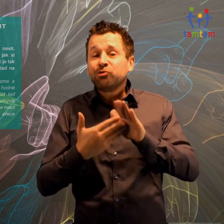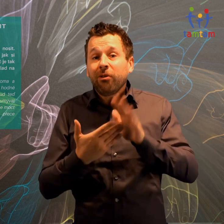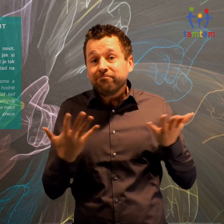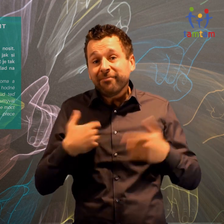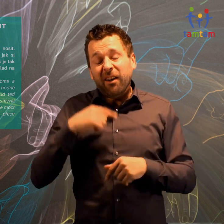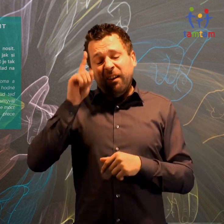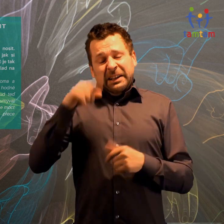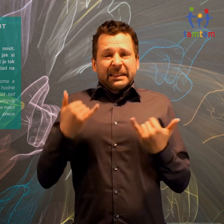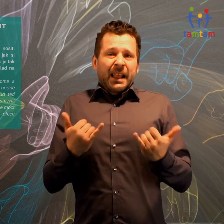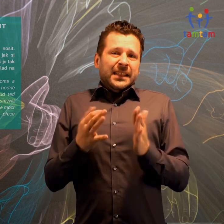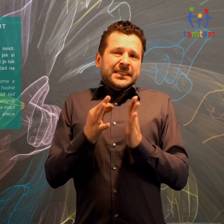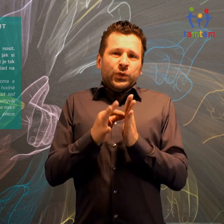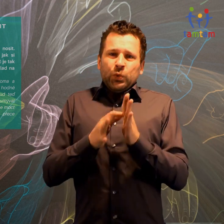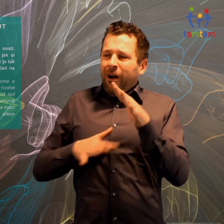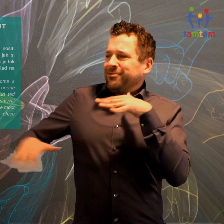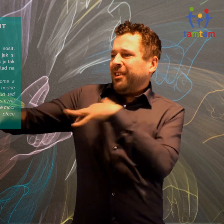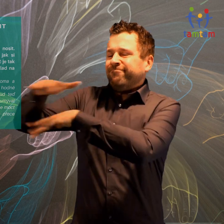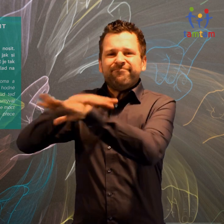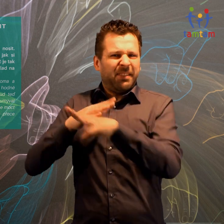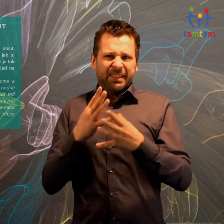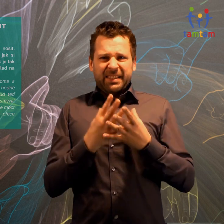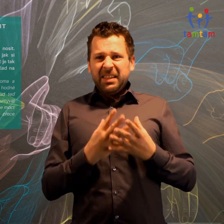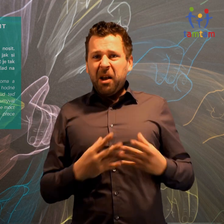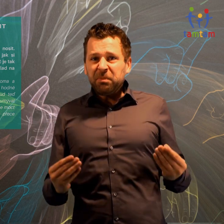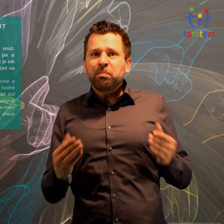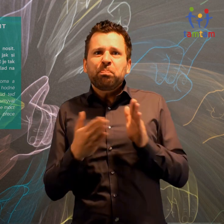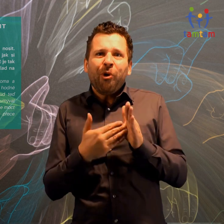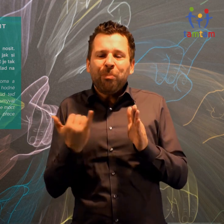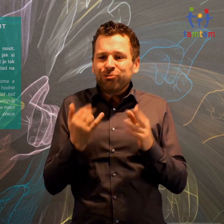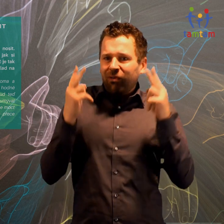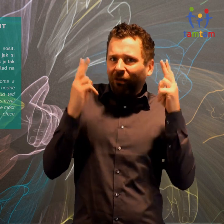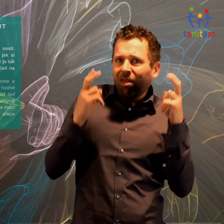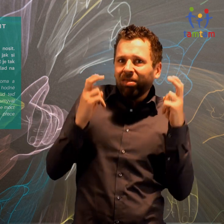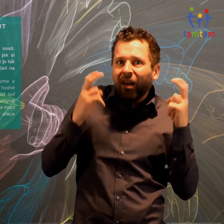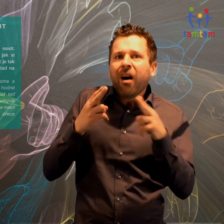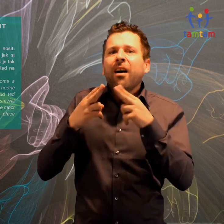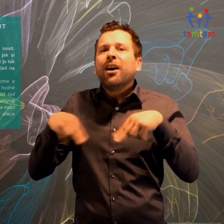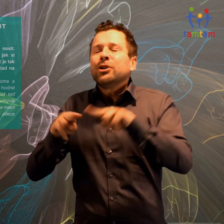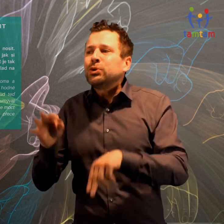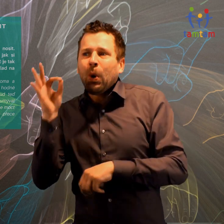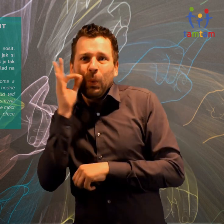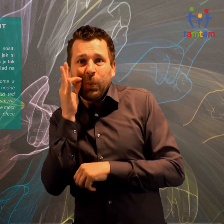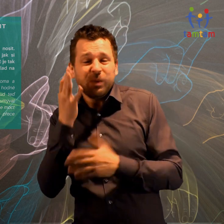Například: ,,Vím, že je nepříjemné být pořád doma a nemoct jít ven.